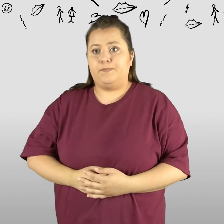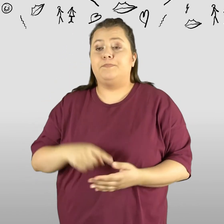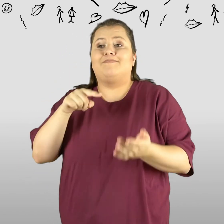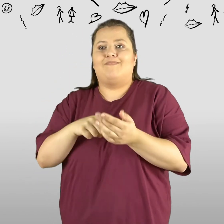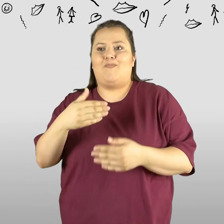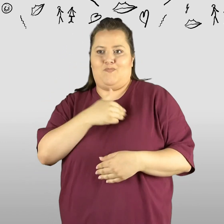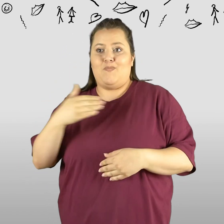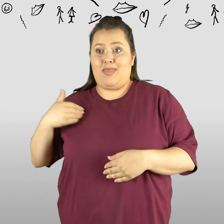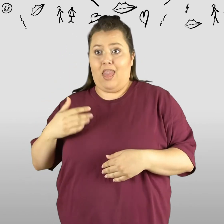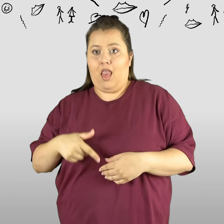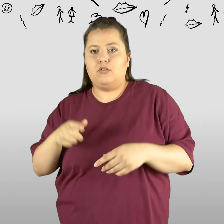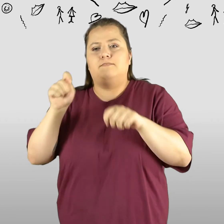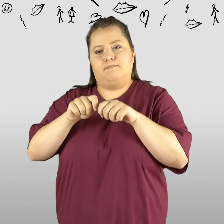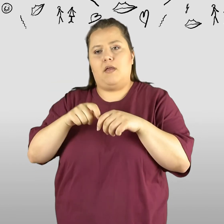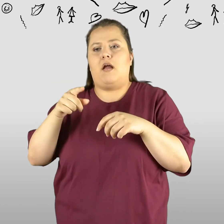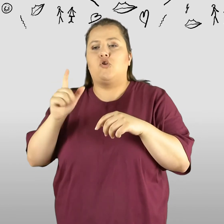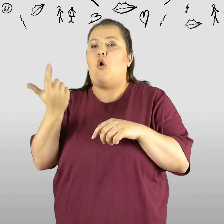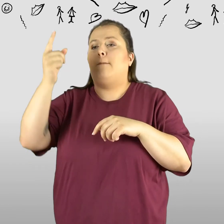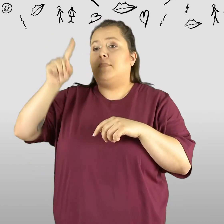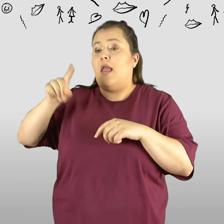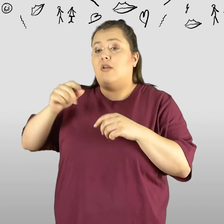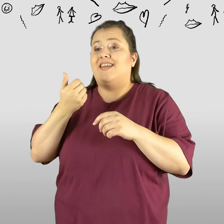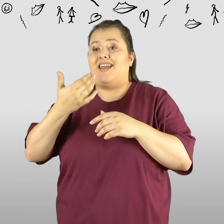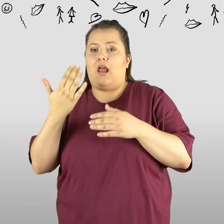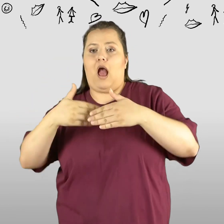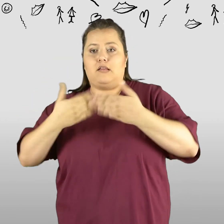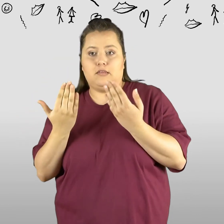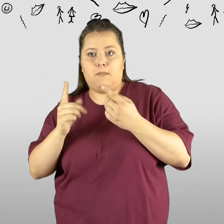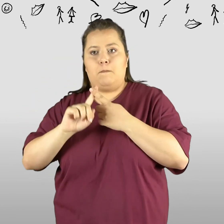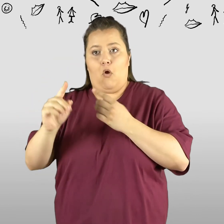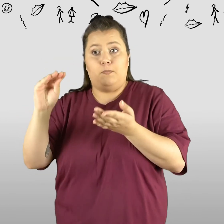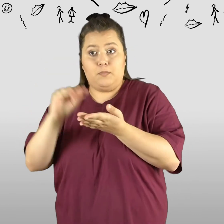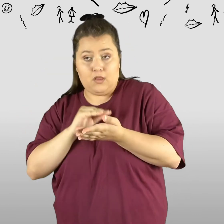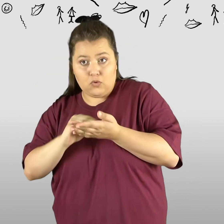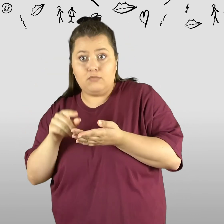W przypadku piersi rób sobie badanie co miesiąc, kilka dni po miesiączce.